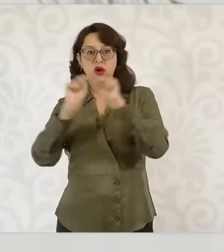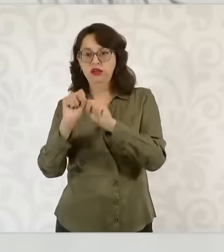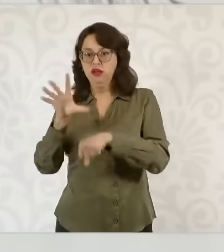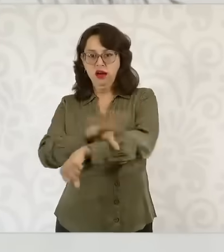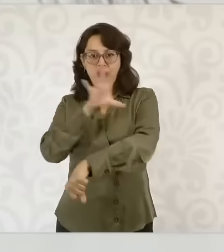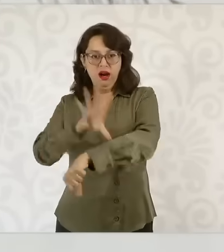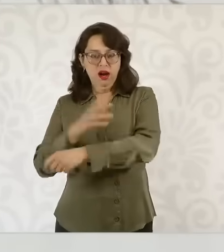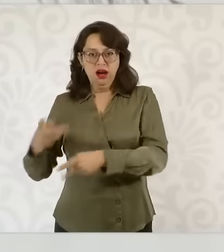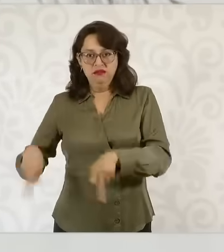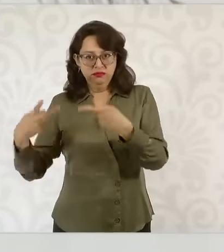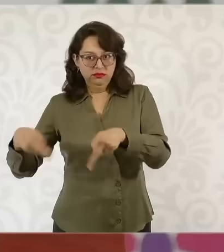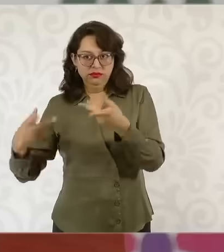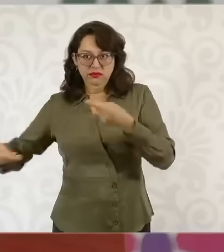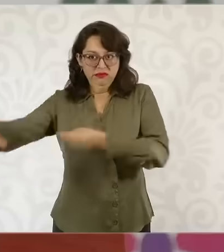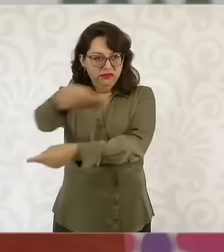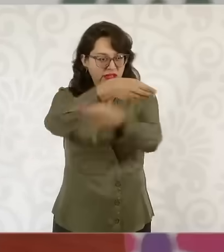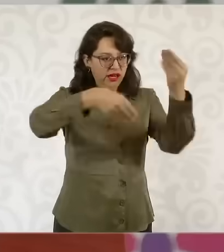¿Qué les decimos ahora a los que están amparados en las sociedades